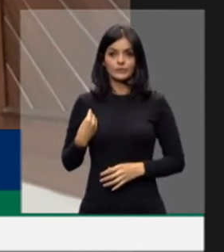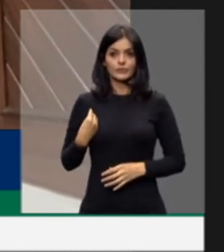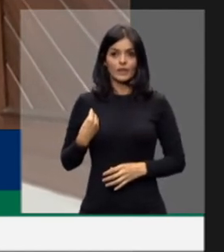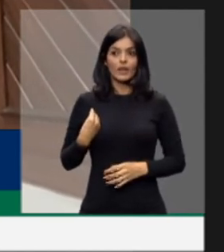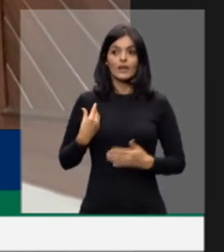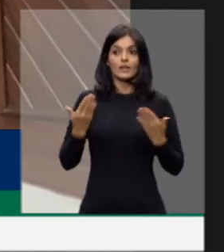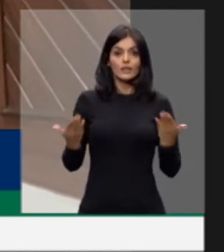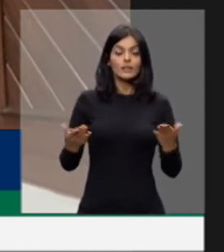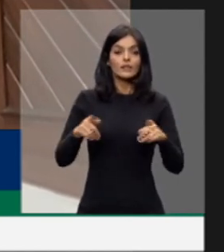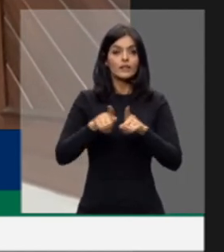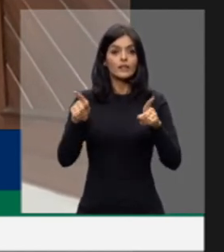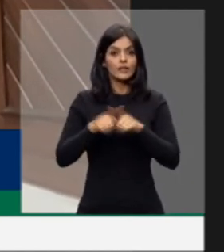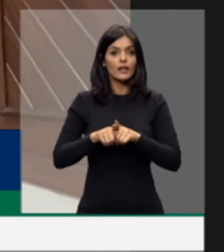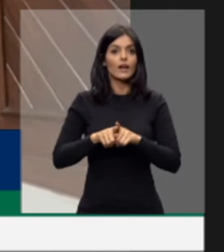MANIFESTAÇÕES DAS...